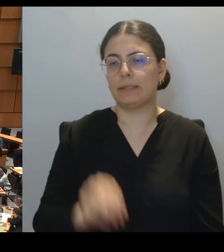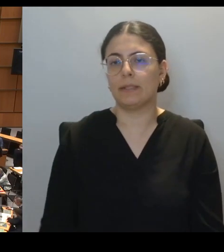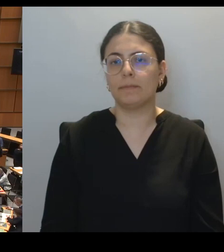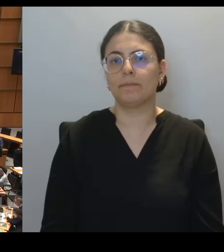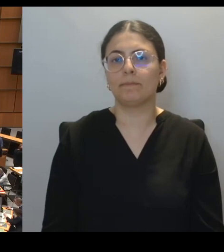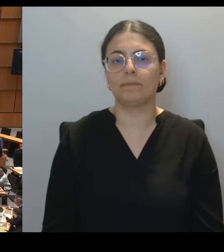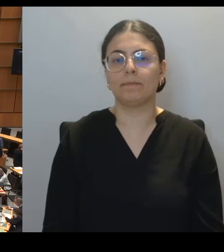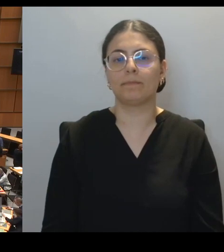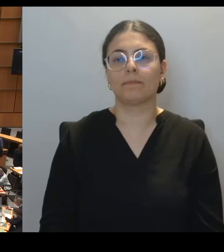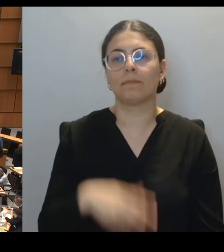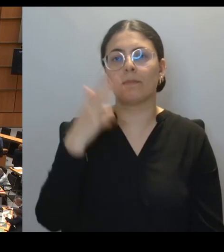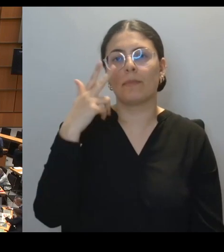Herr Sven Meyer.